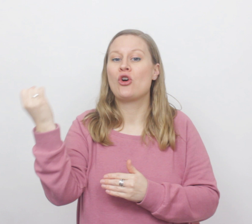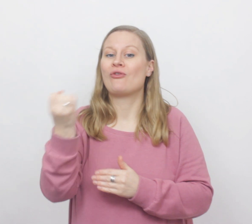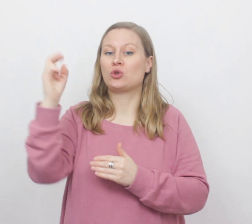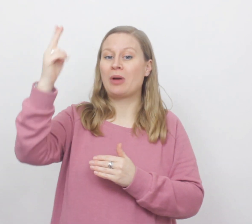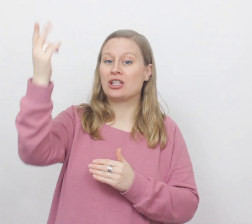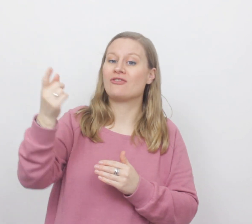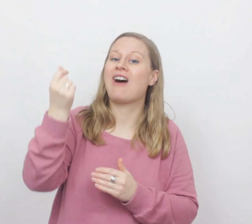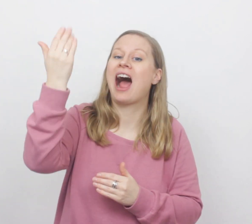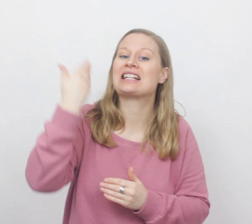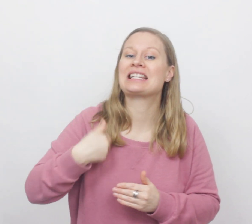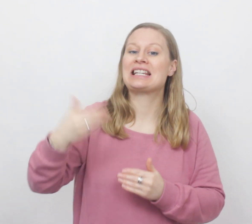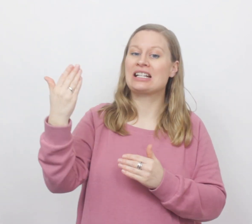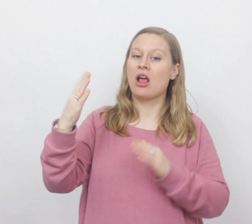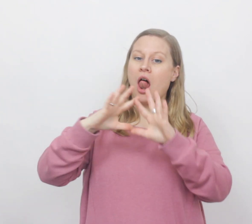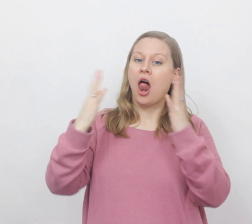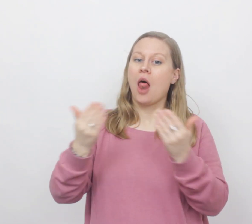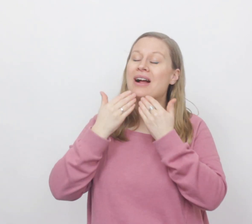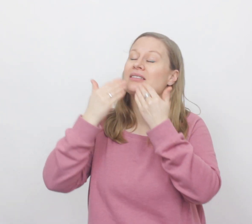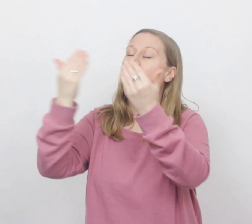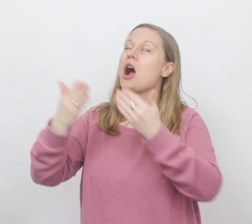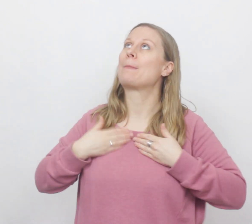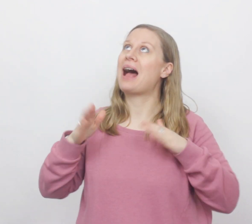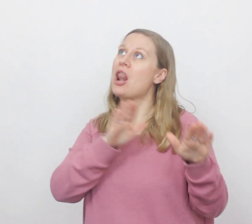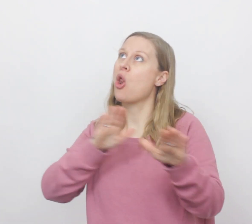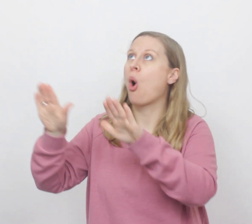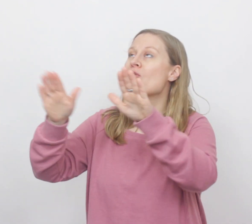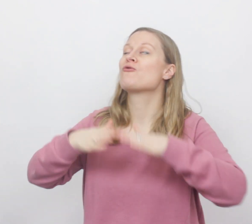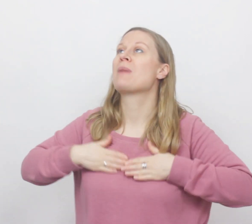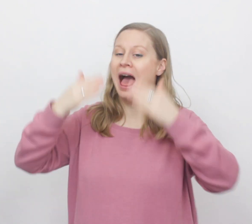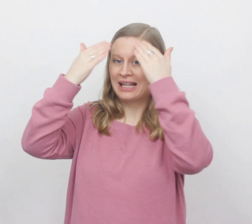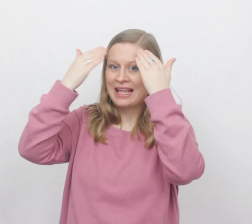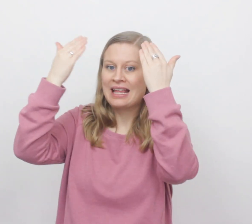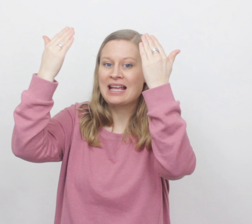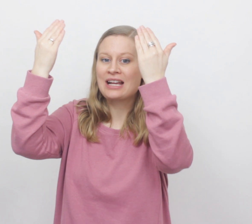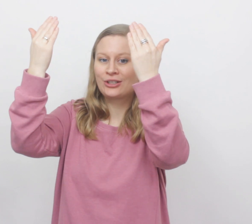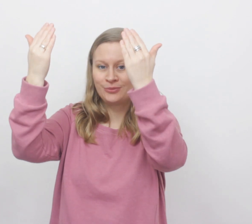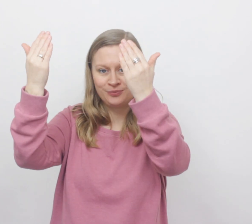want U bent het waard, Heer: al mijn dank, mijn lof, mijn eer.